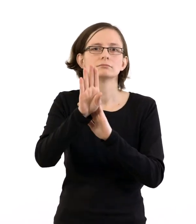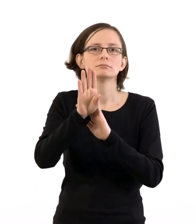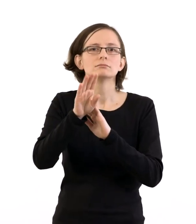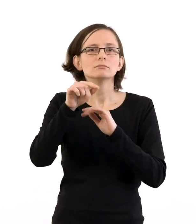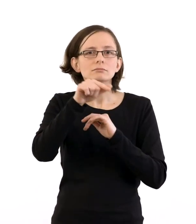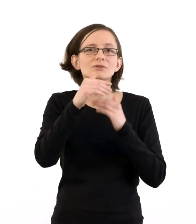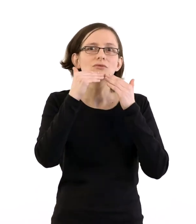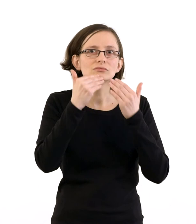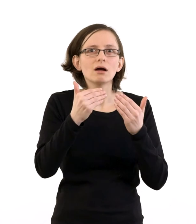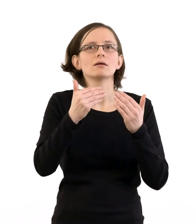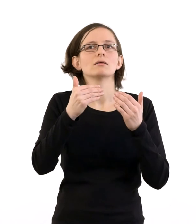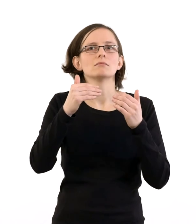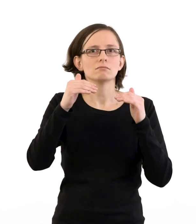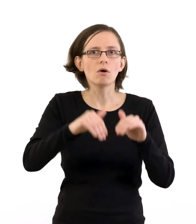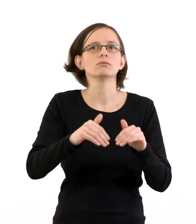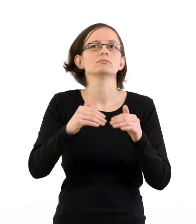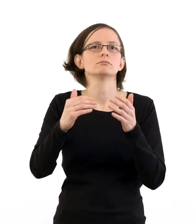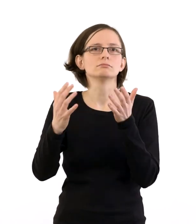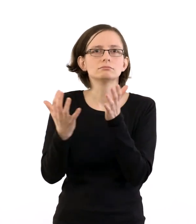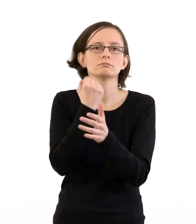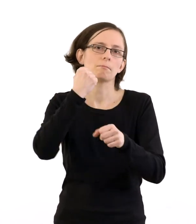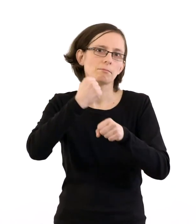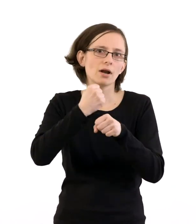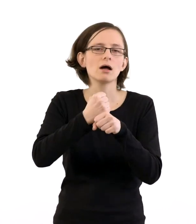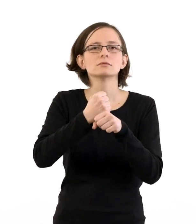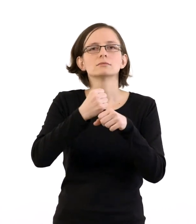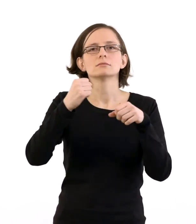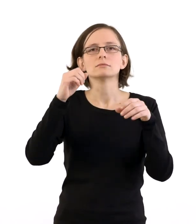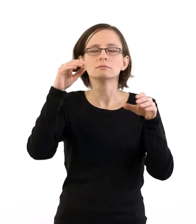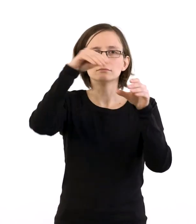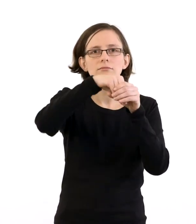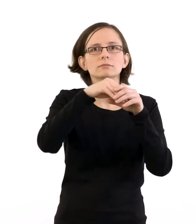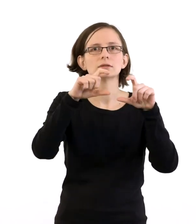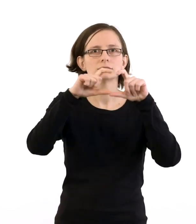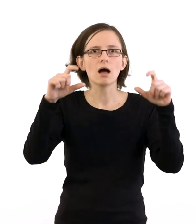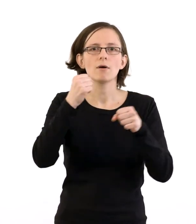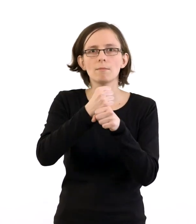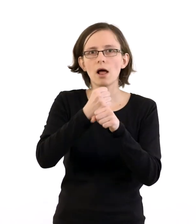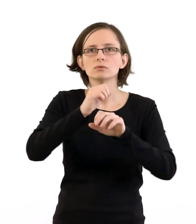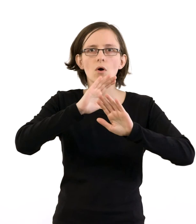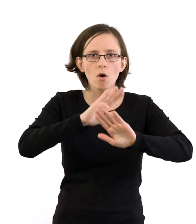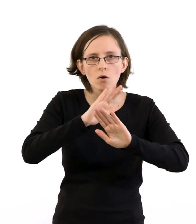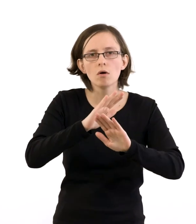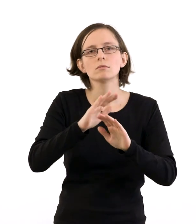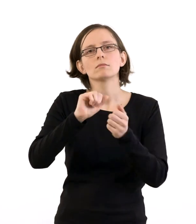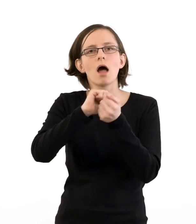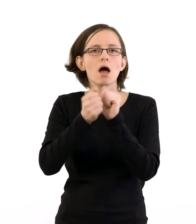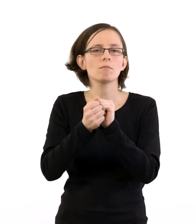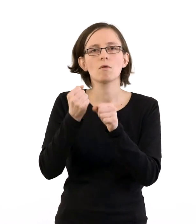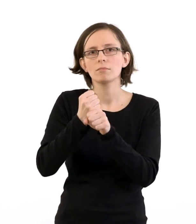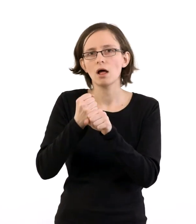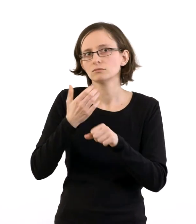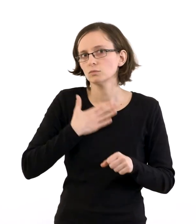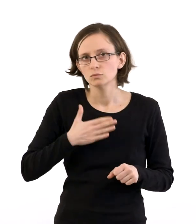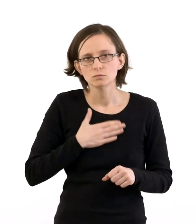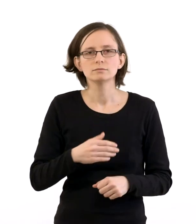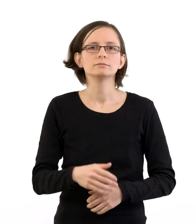które umożliwią podjęcie zatrudnienia w warunkach pracy chronionej lub na rynku pracy;